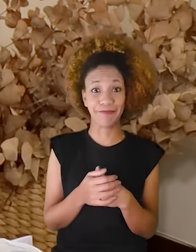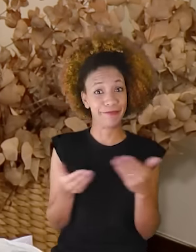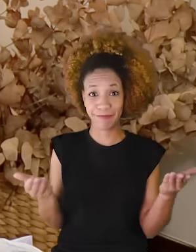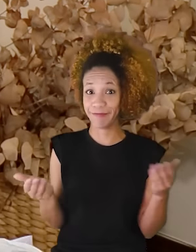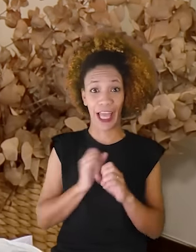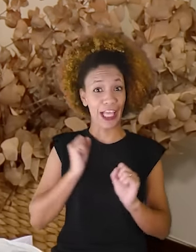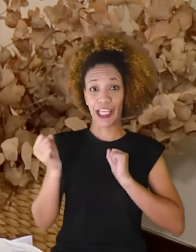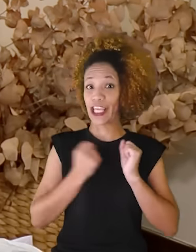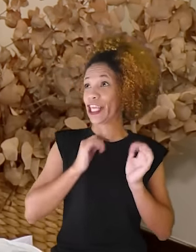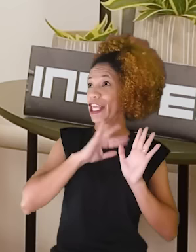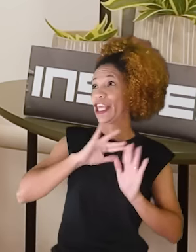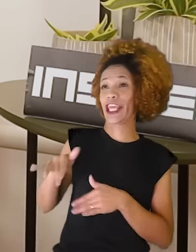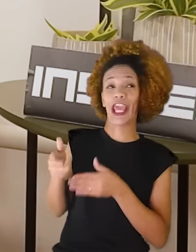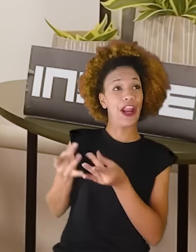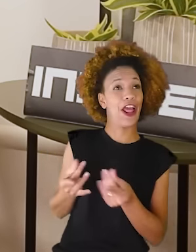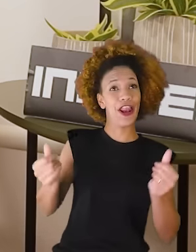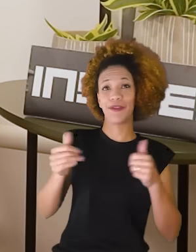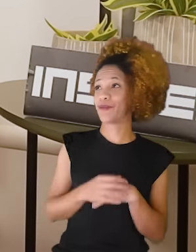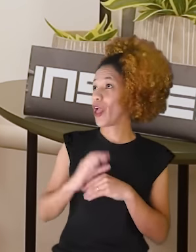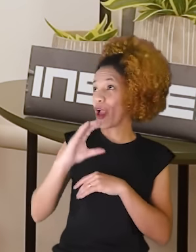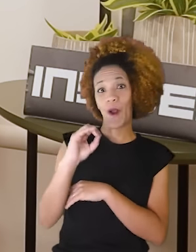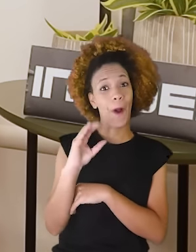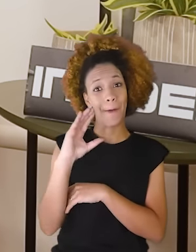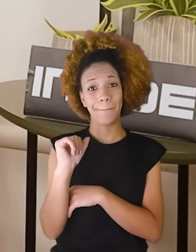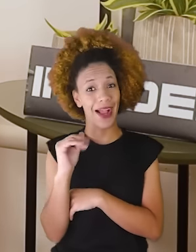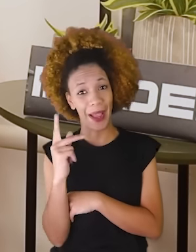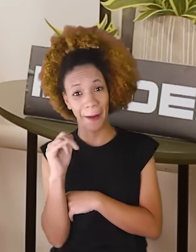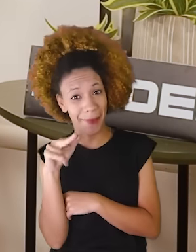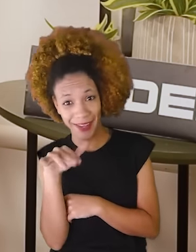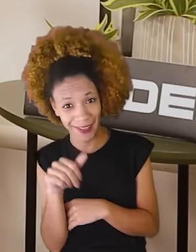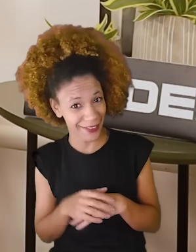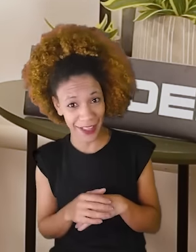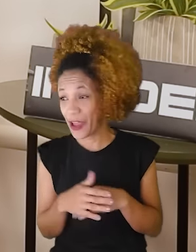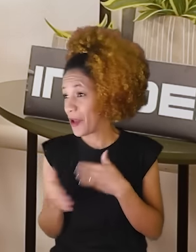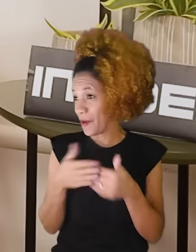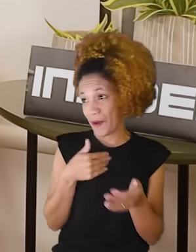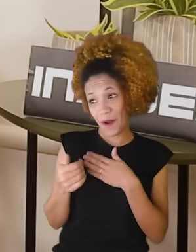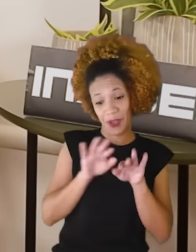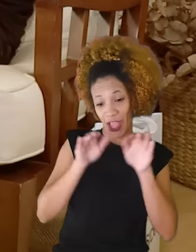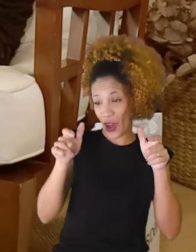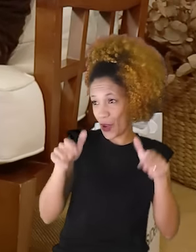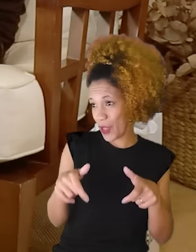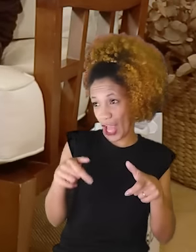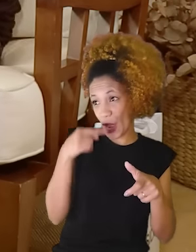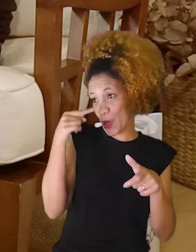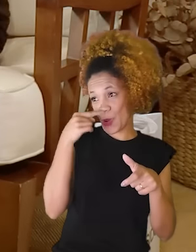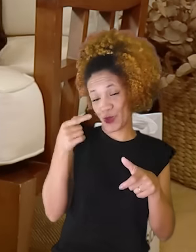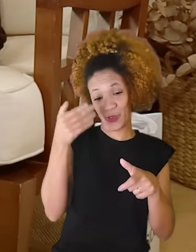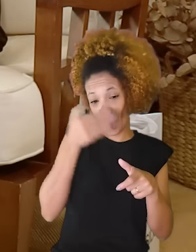quero tirar ansiedade ainda mais comac Cabana que ququ qualquer coisa mais anosa vira [ __ ] sabe